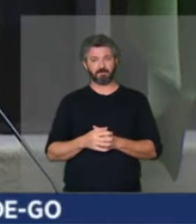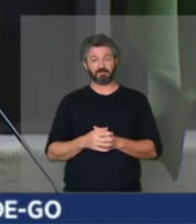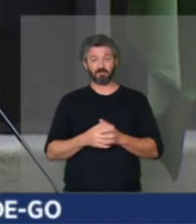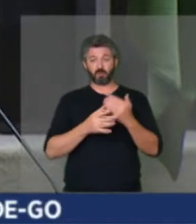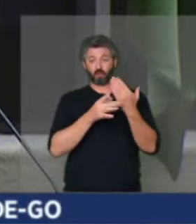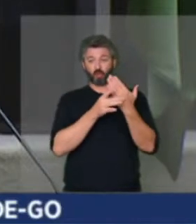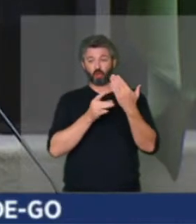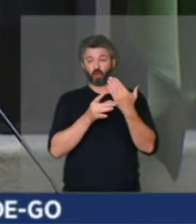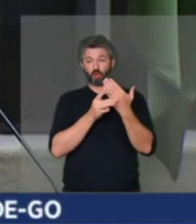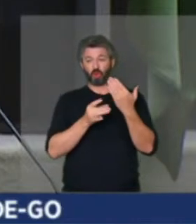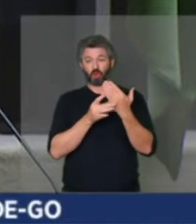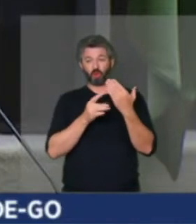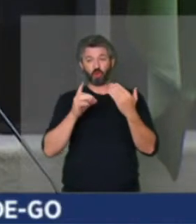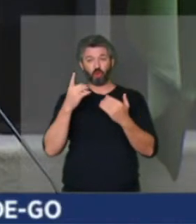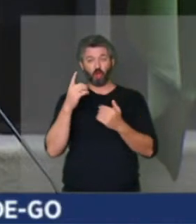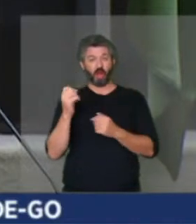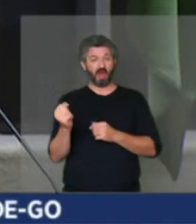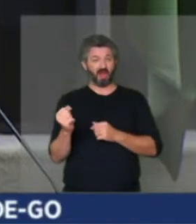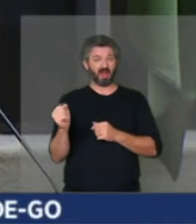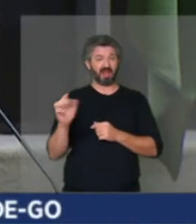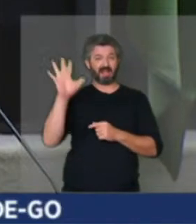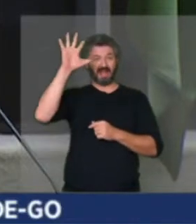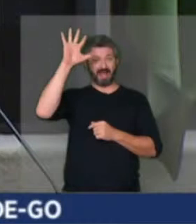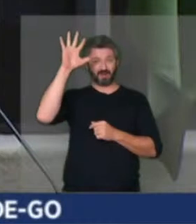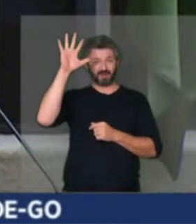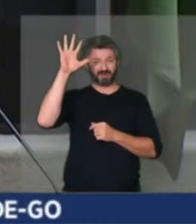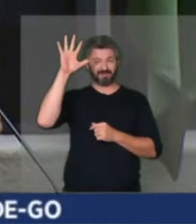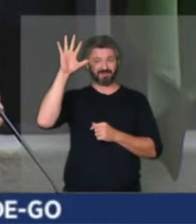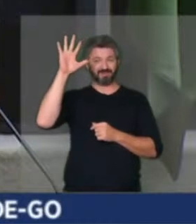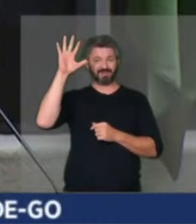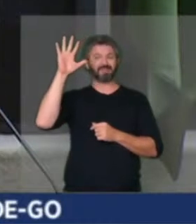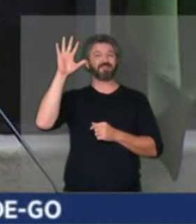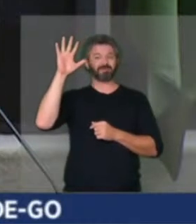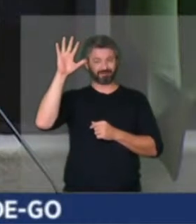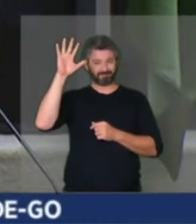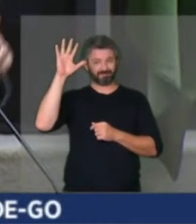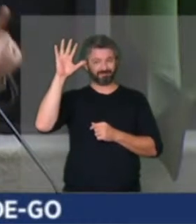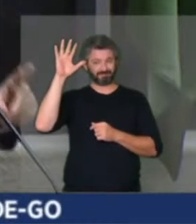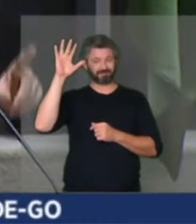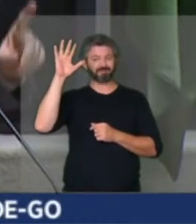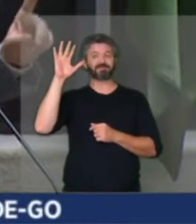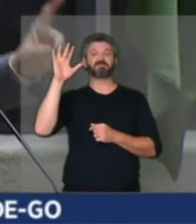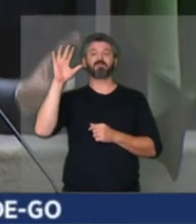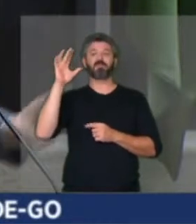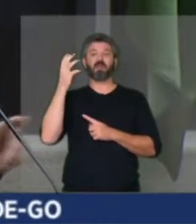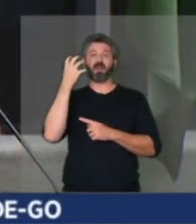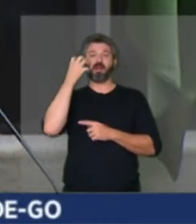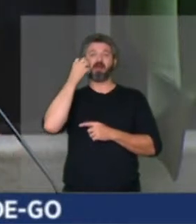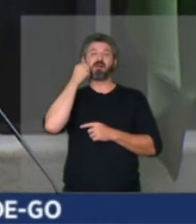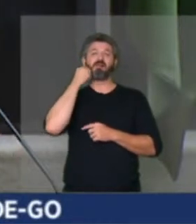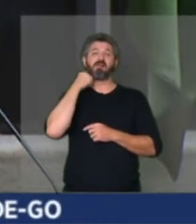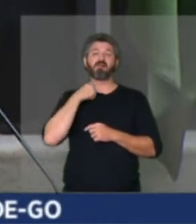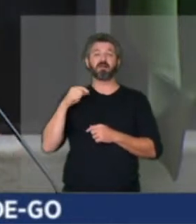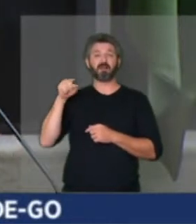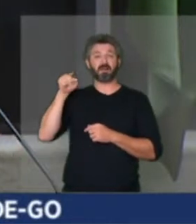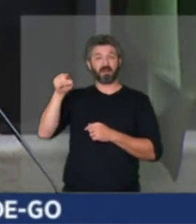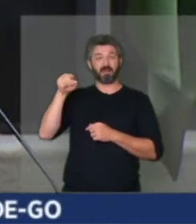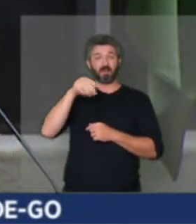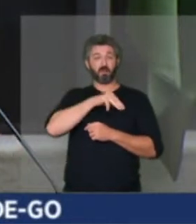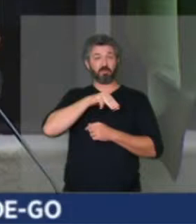DÓ LAR... A ALTA DO DÓLAR RENDEU PARA O MINISTRO PAULO GUEDES QUASE 15 MILHÕES DE